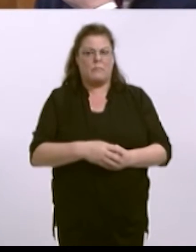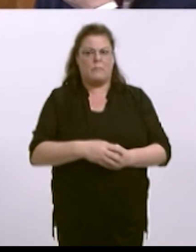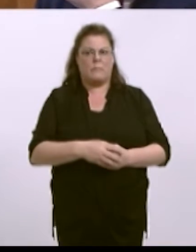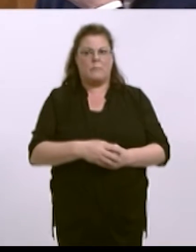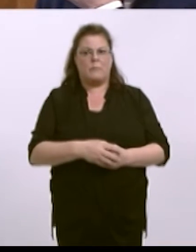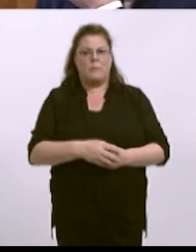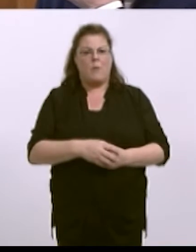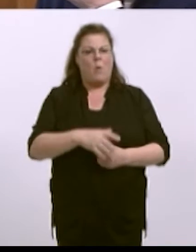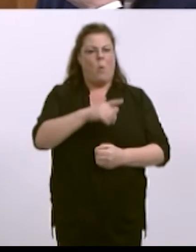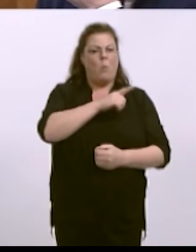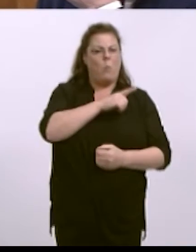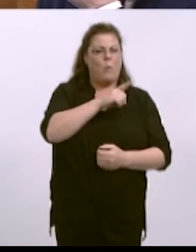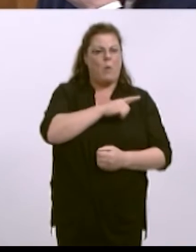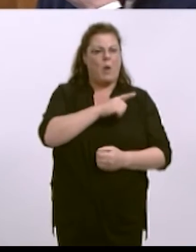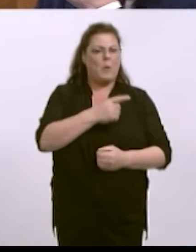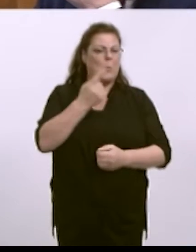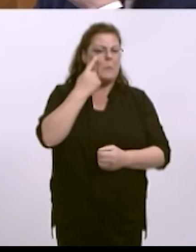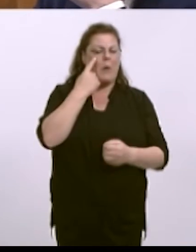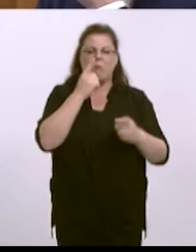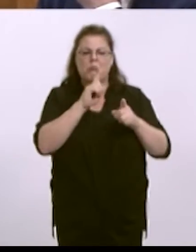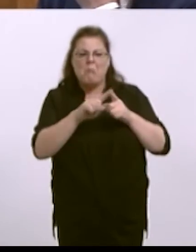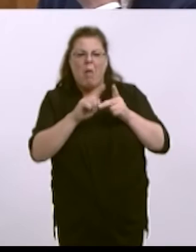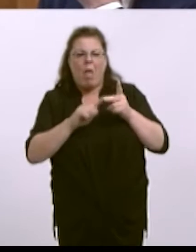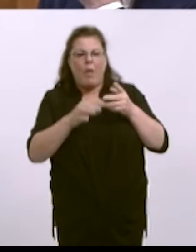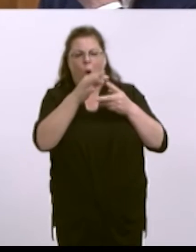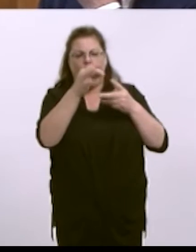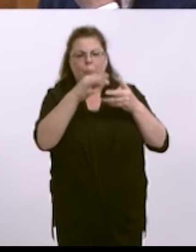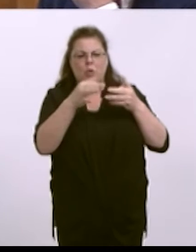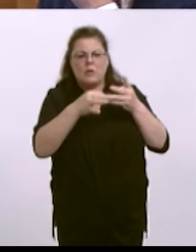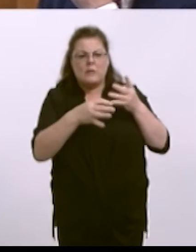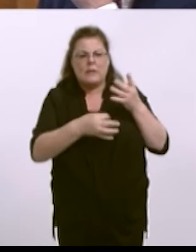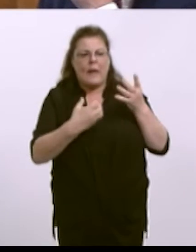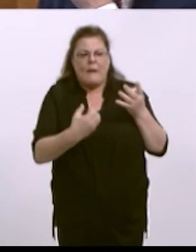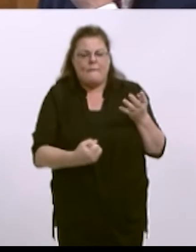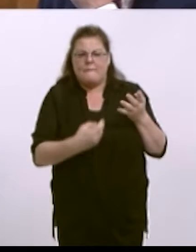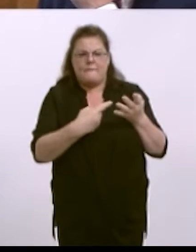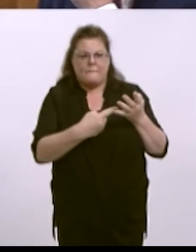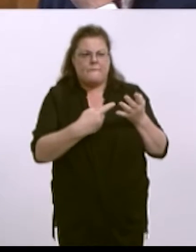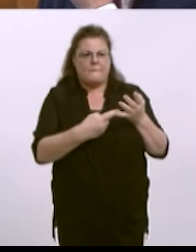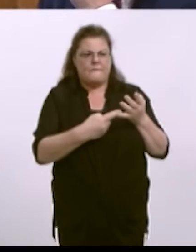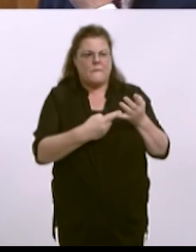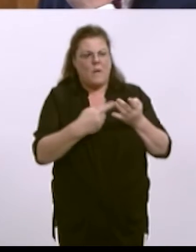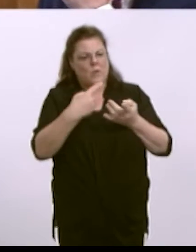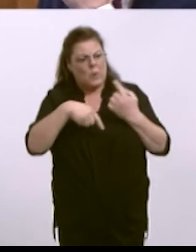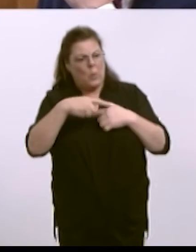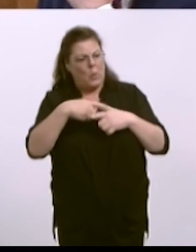yn gyhoeddus er mwyn helpu rhai oír cymunedau sydd ddim wedi dod o dan Cyflymu Cymru. Ond